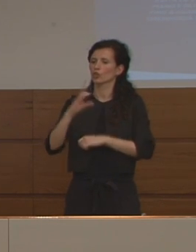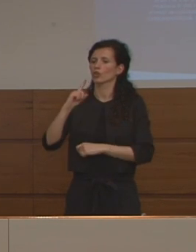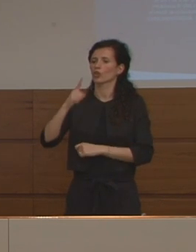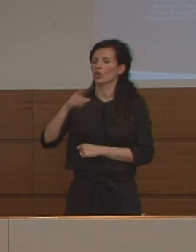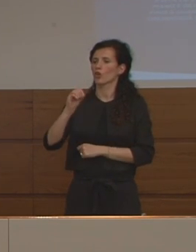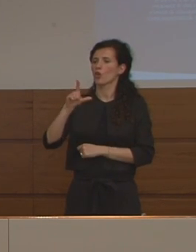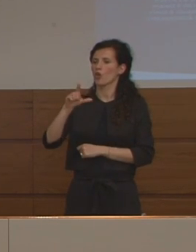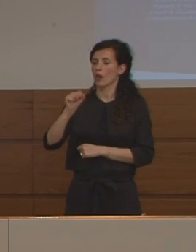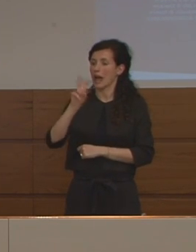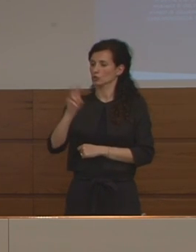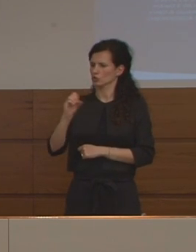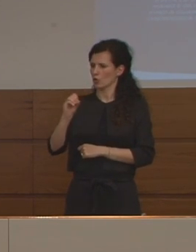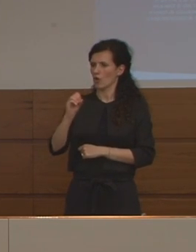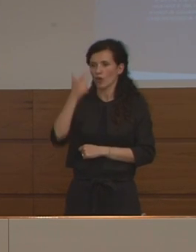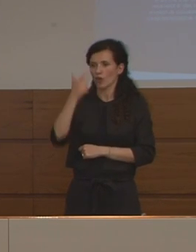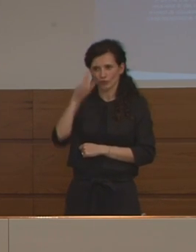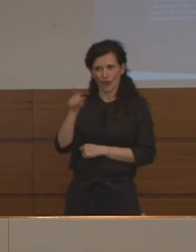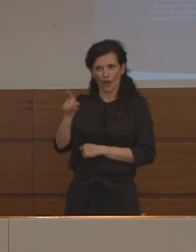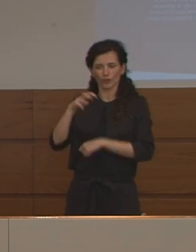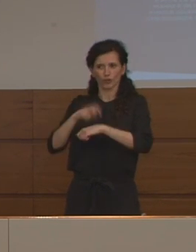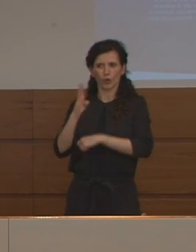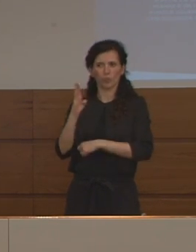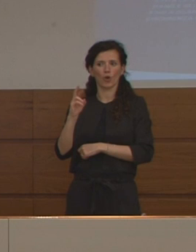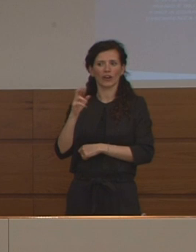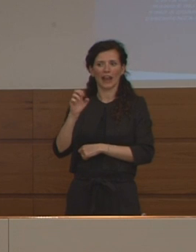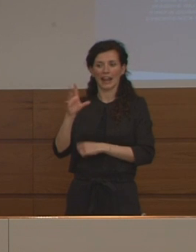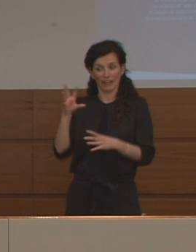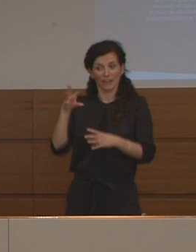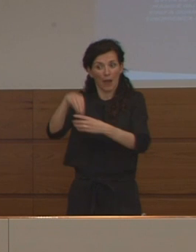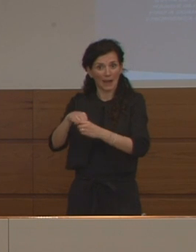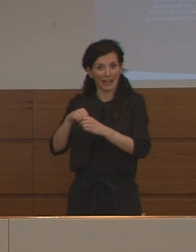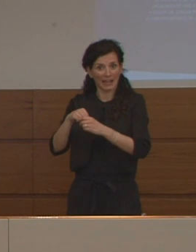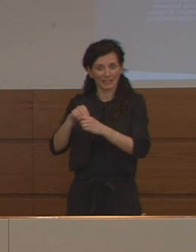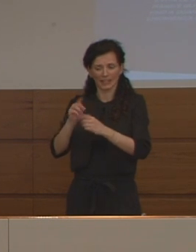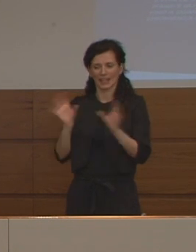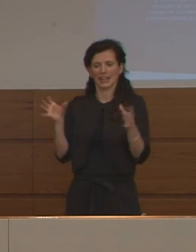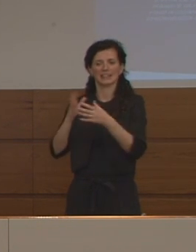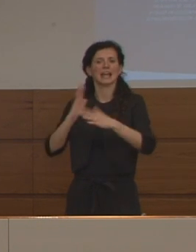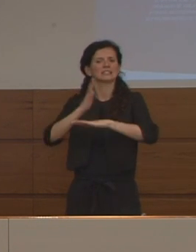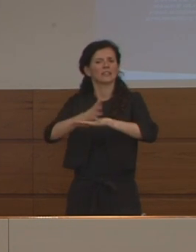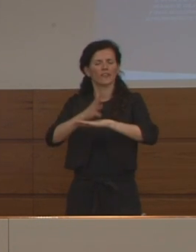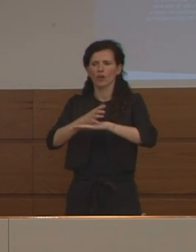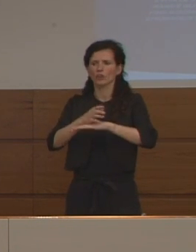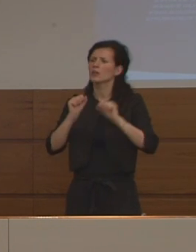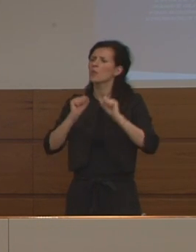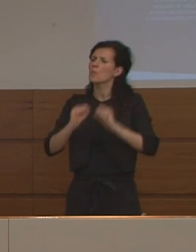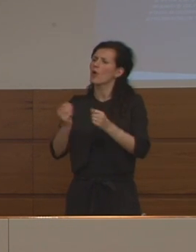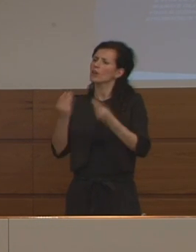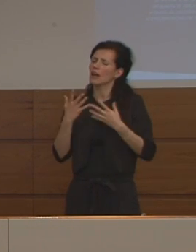intanto se potesse in qualche modo chiarirci i veri obiettivi di questa task force.